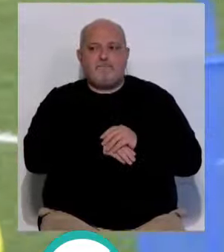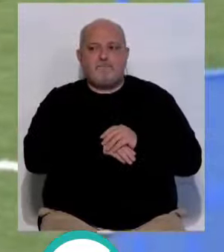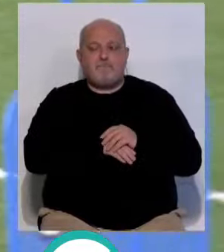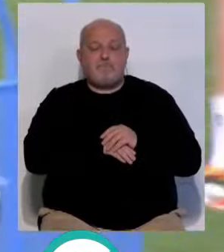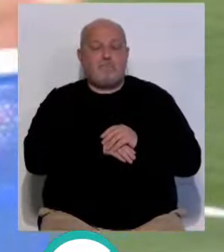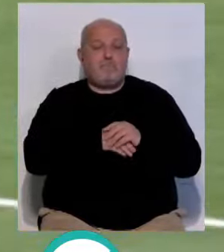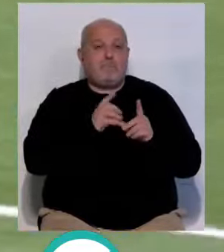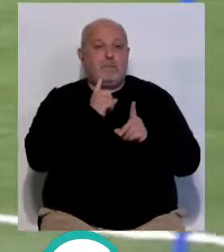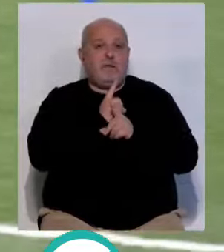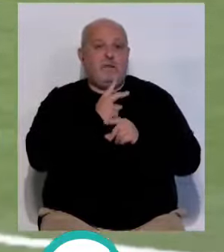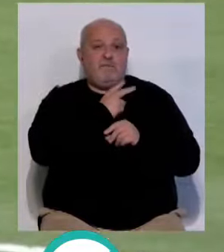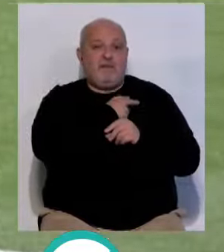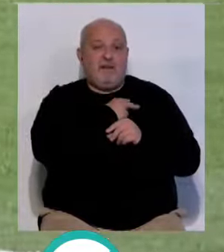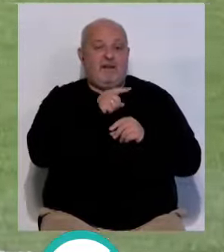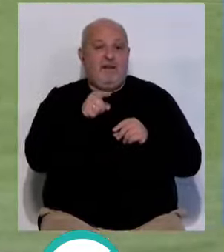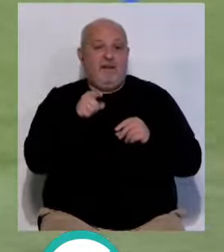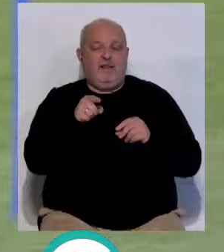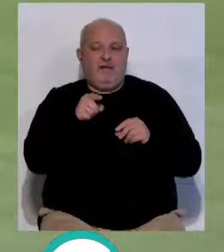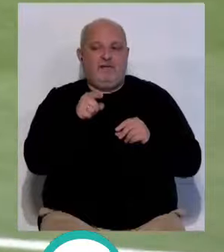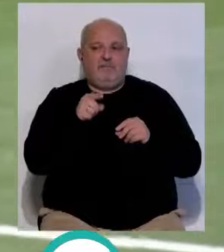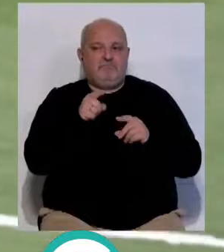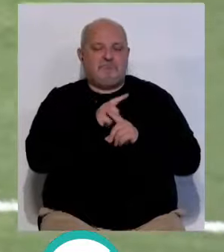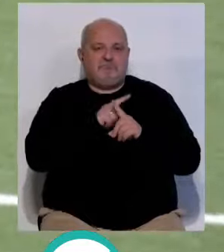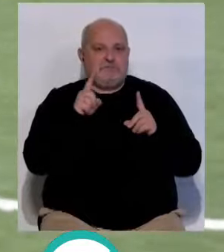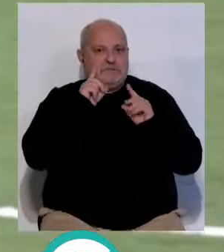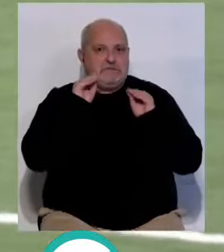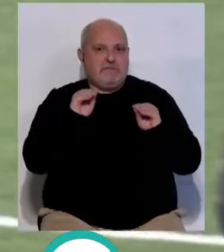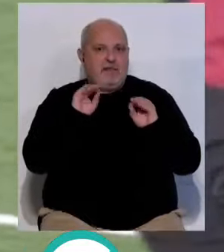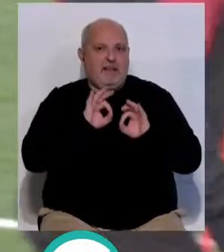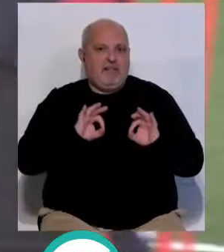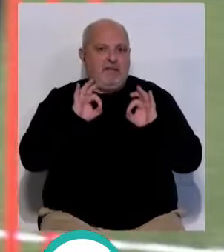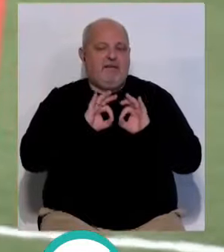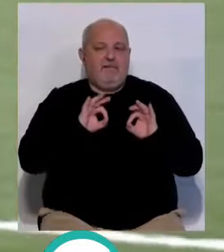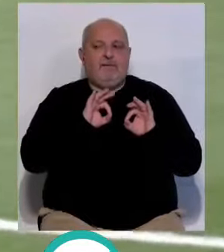partido contra El Villarreal creo que no ha parecido no Y creo que ya no es cuestión de